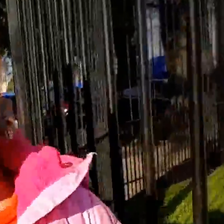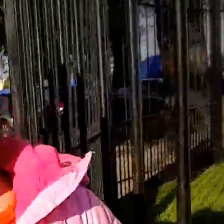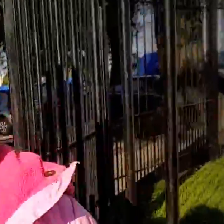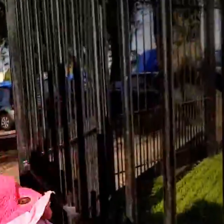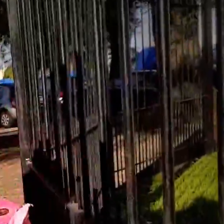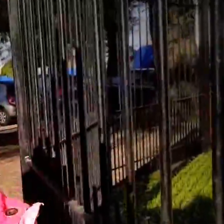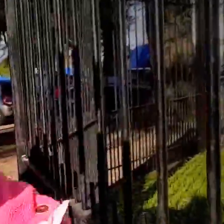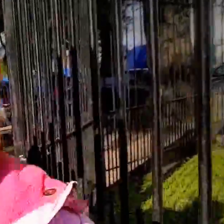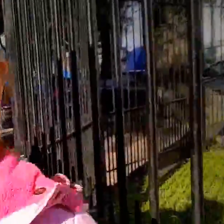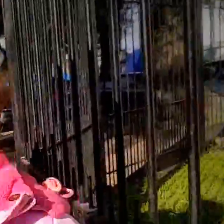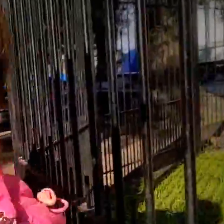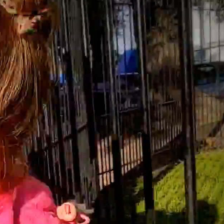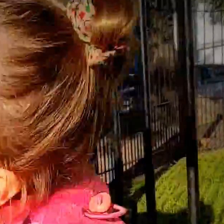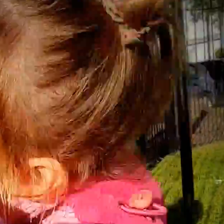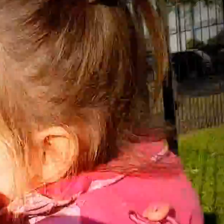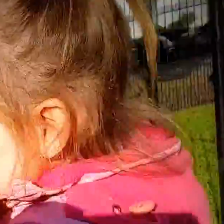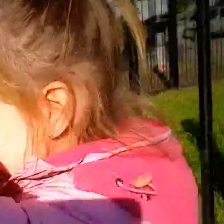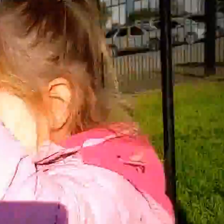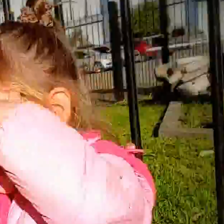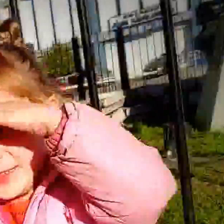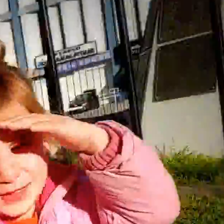(MOLESTANDO POR EL SOL)